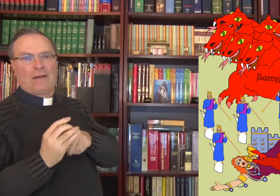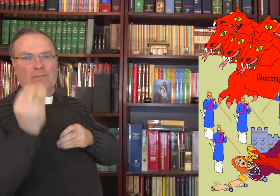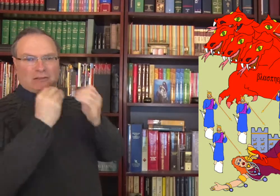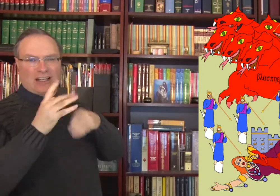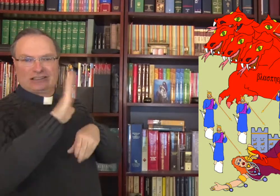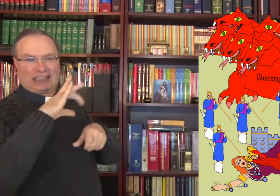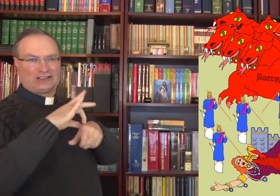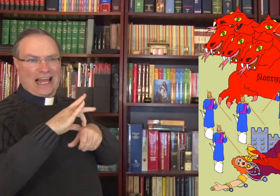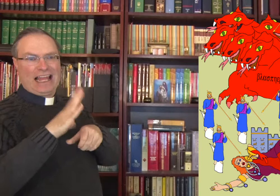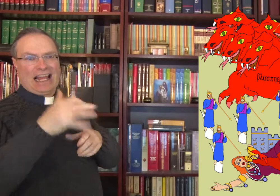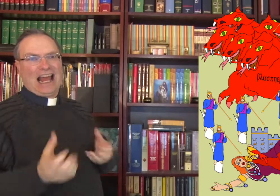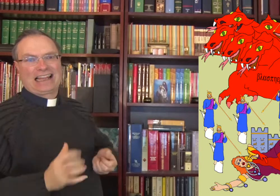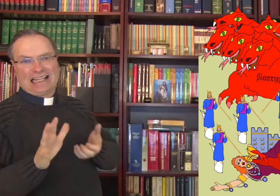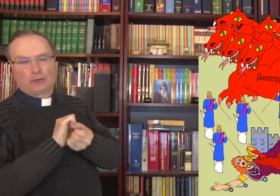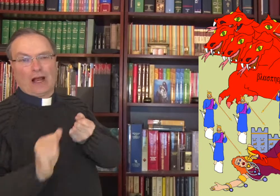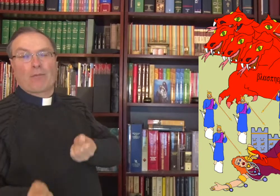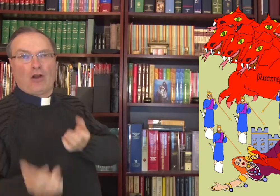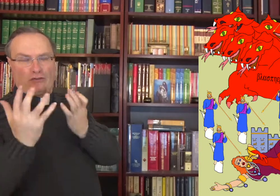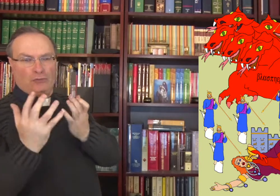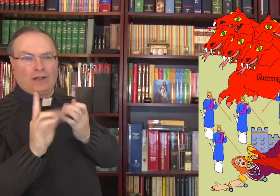elles mangeront sa chair et la détruiront par le feu.